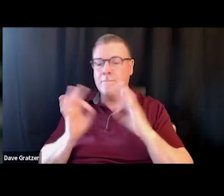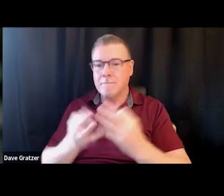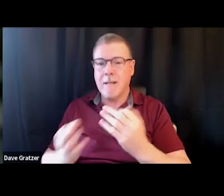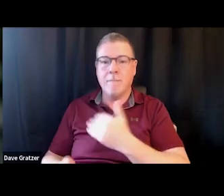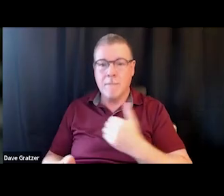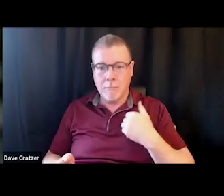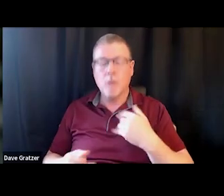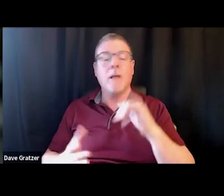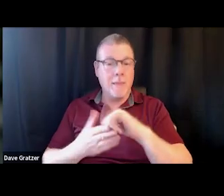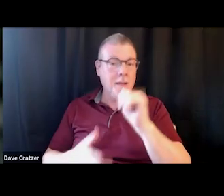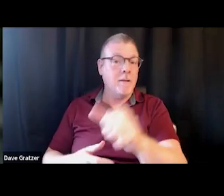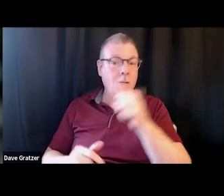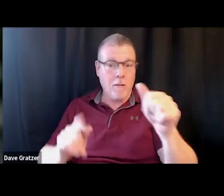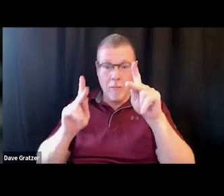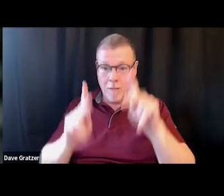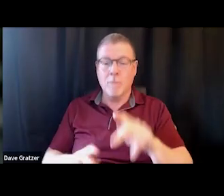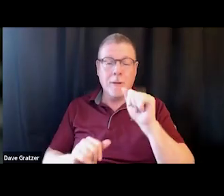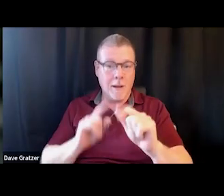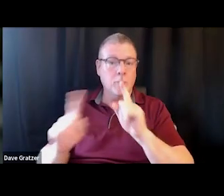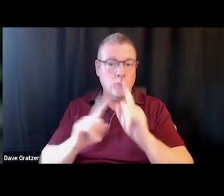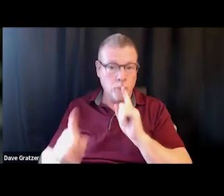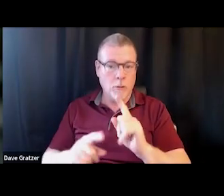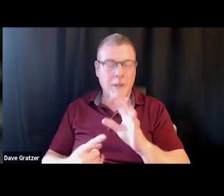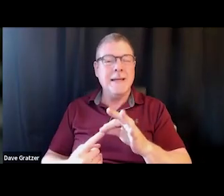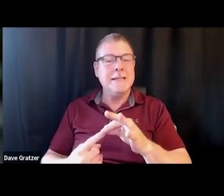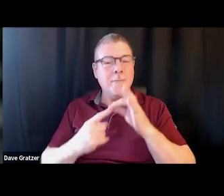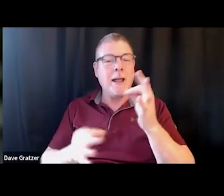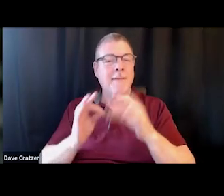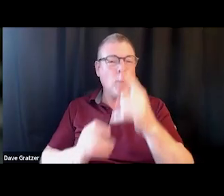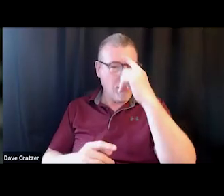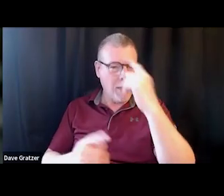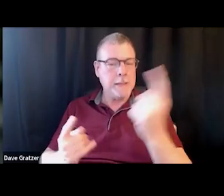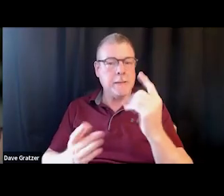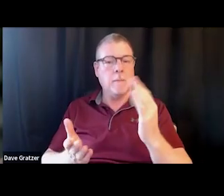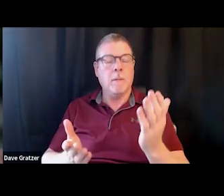esa puede ser otra persona con quien hablar, especialmente si creen que podría haber algunos problemas con la conciencia.